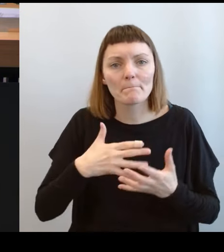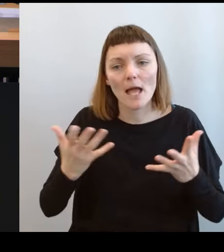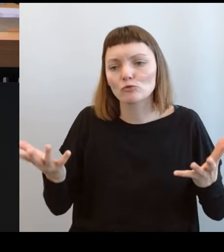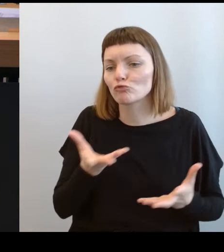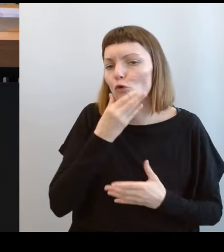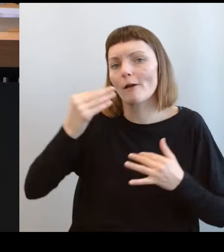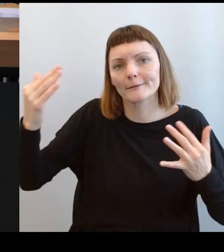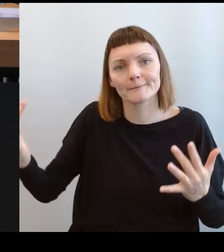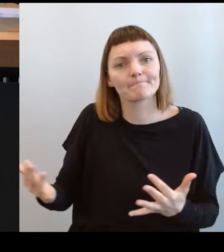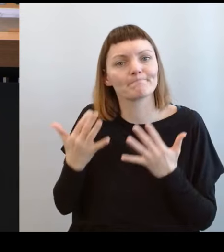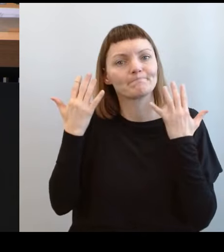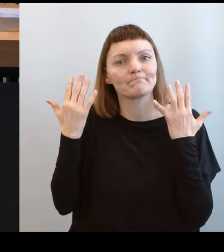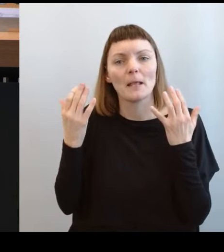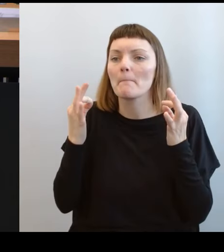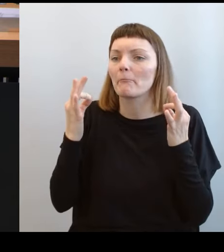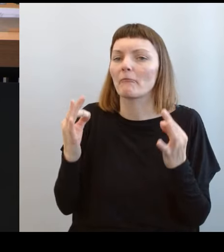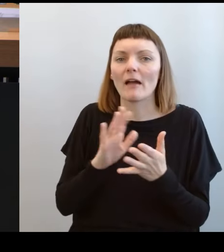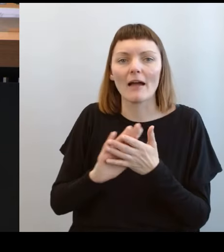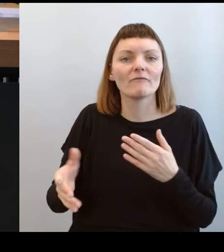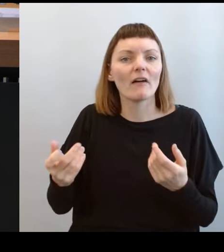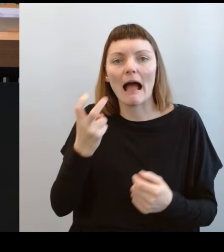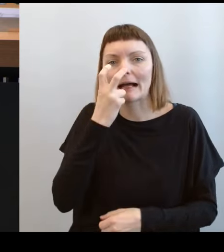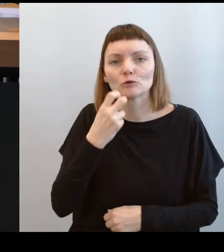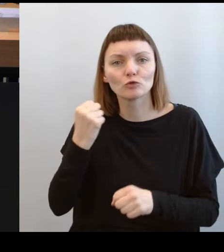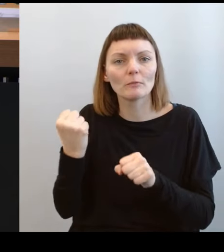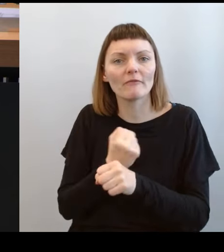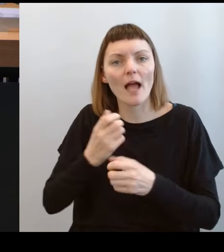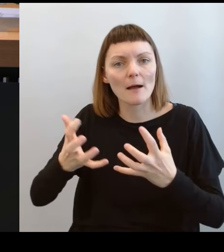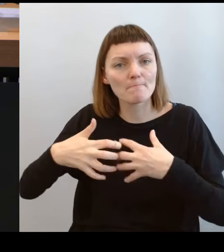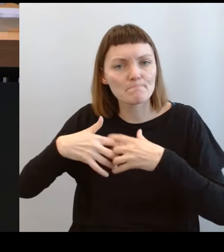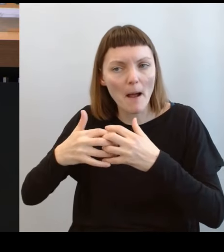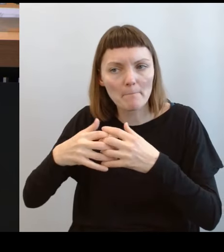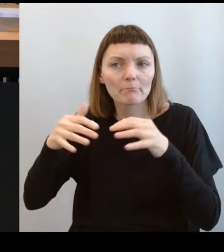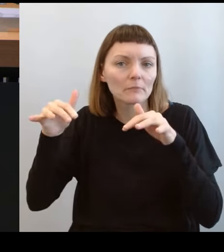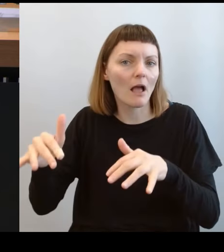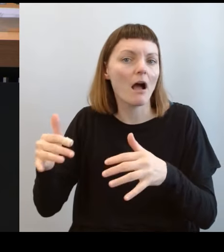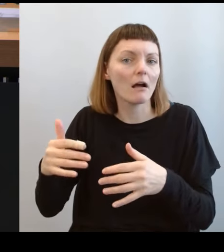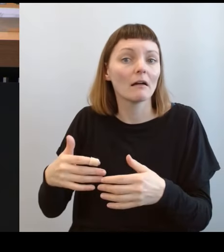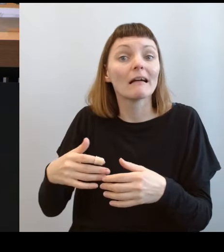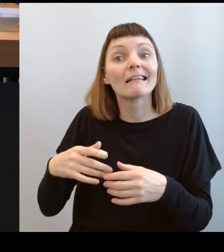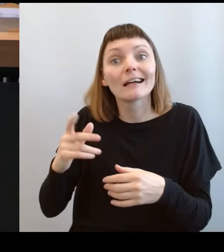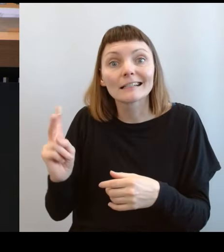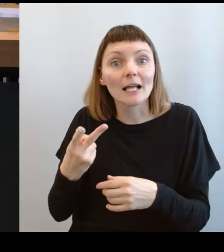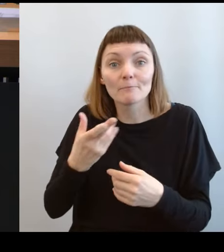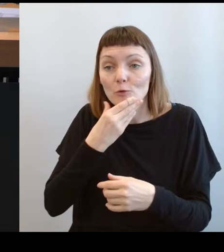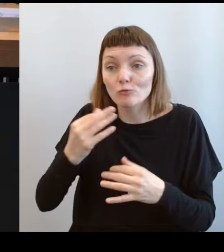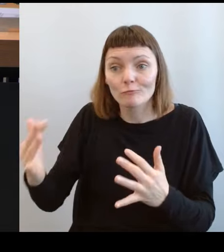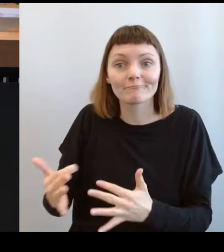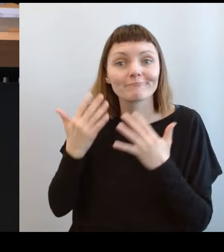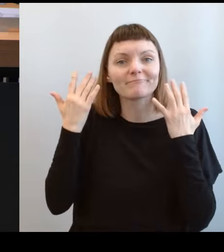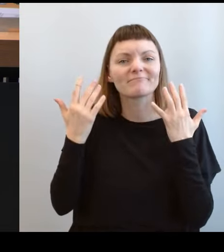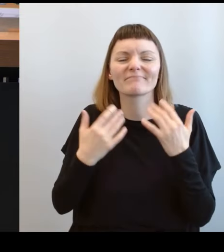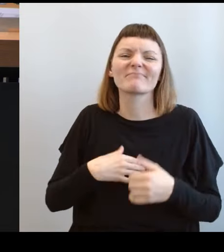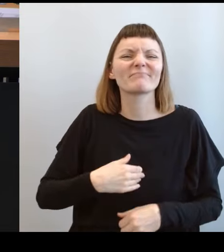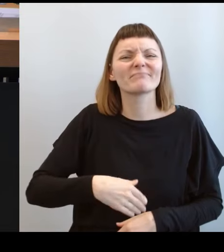Wir wollen grundlegend und nachhaltig weg von diesem Akademisierungswahn, den ja gerade auch die Grünen in Berlin und im Bund